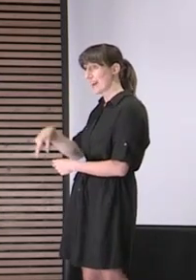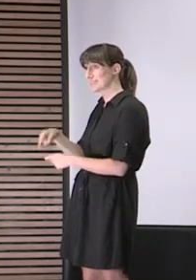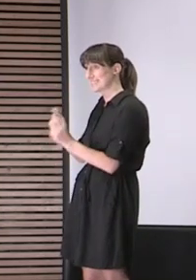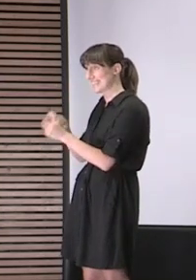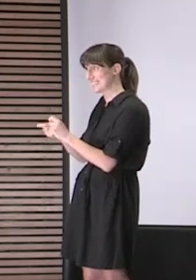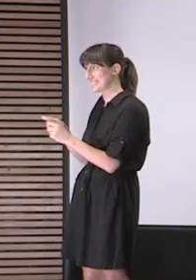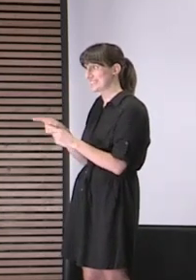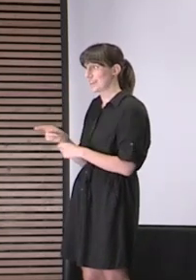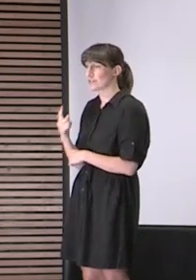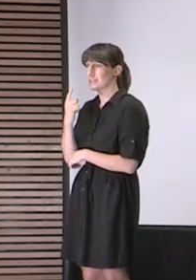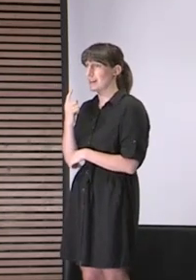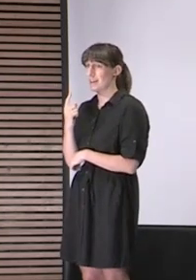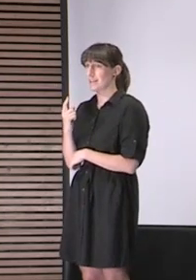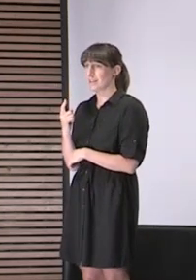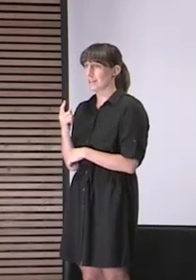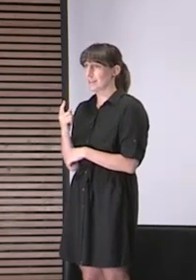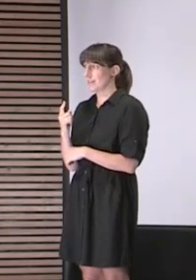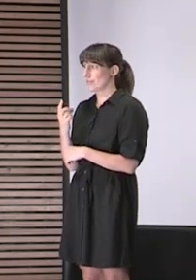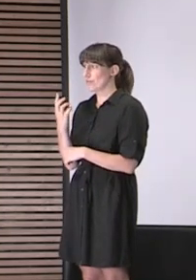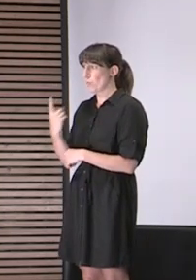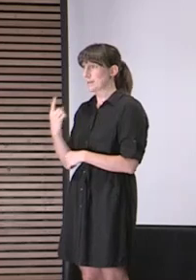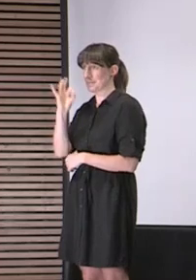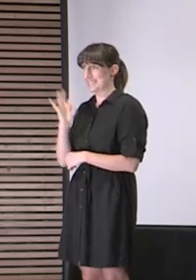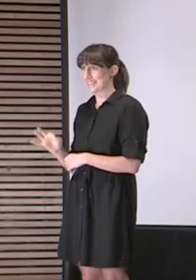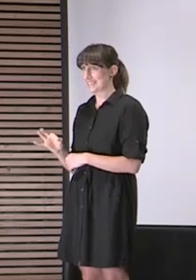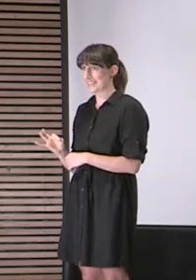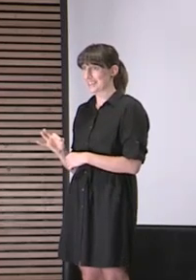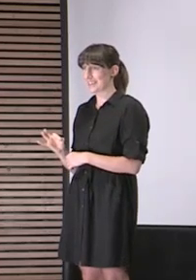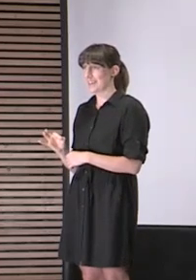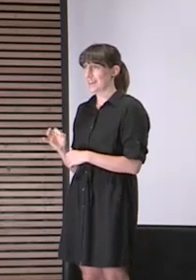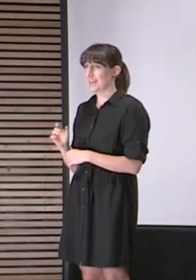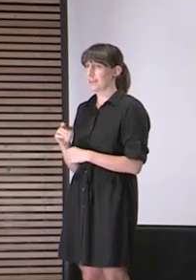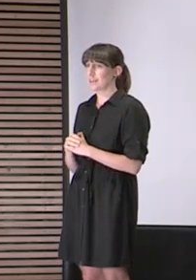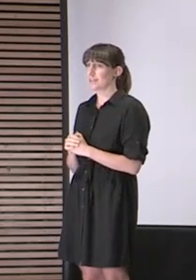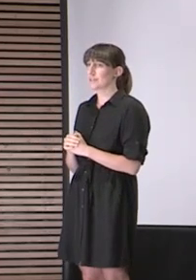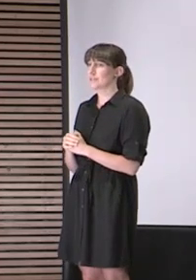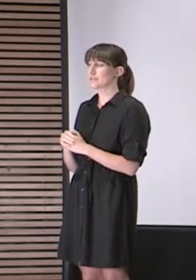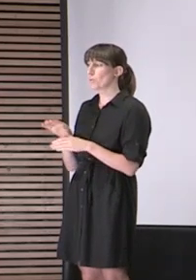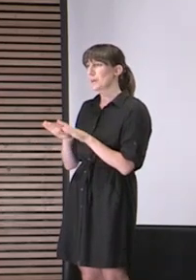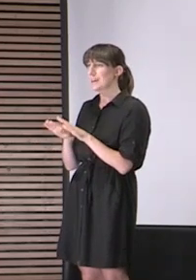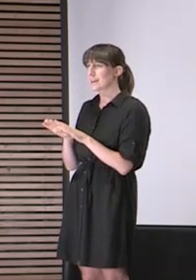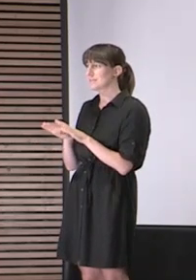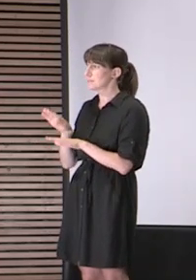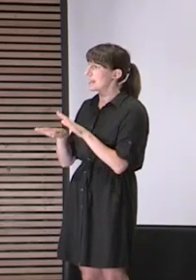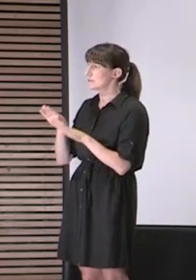la tasa de positividad al mismo tiempo, no hemos encontrado más casos. Si cree que ayer tuvimos alrededor de 50 casos nuevos con